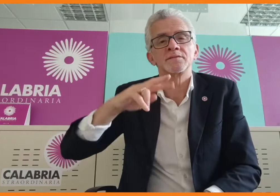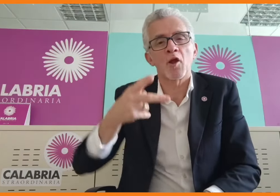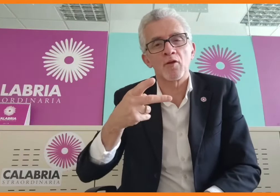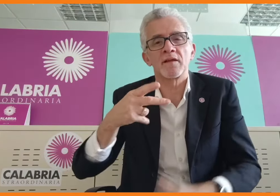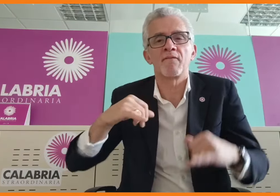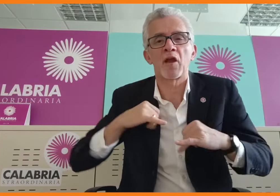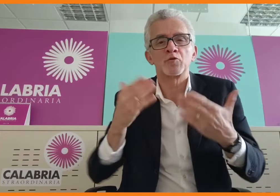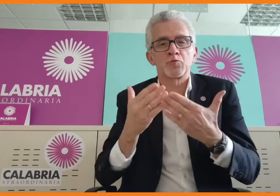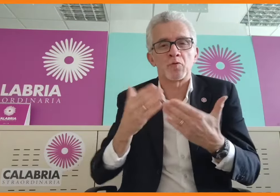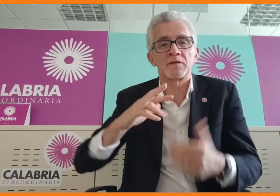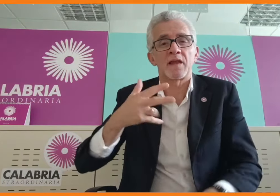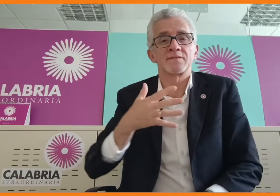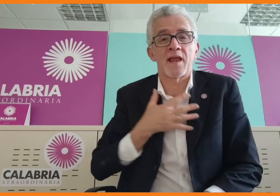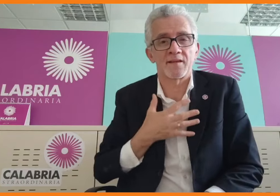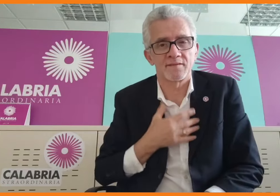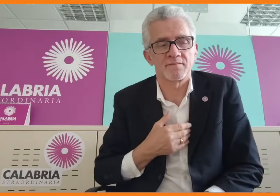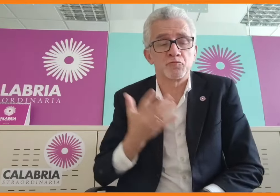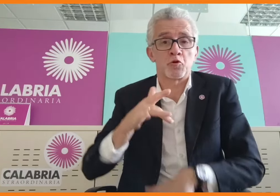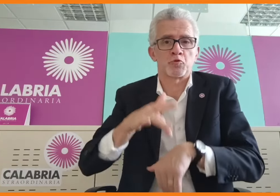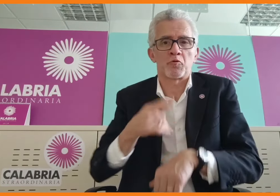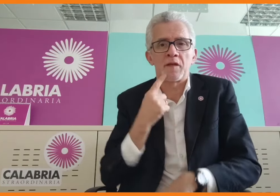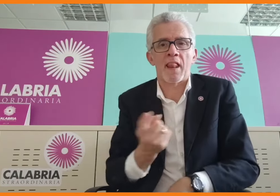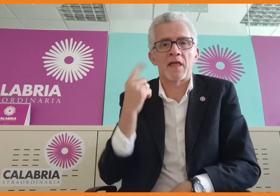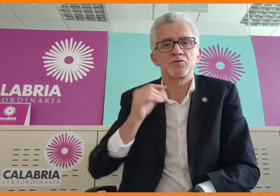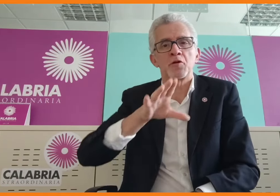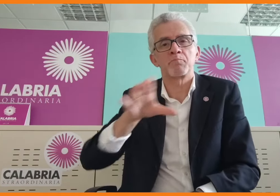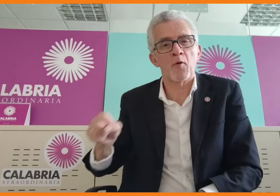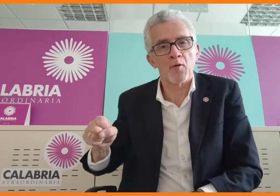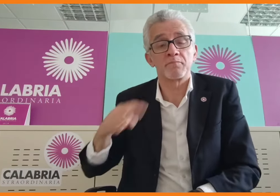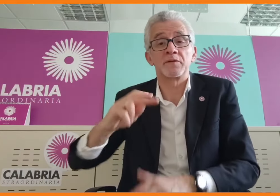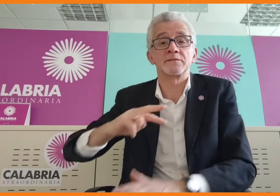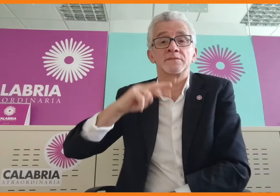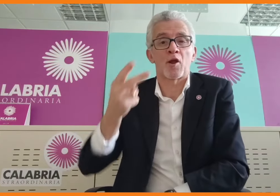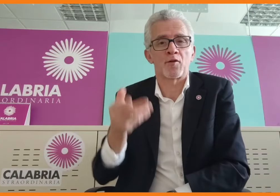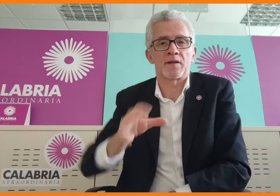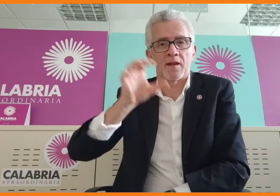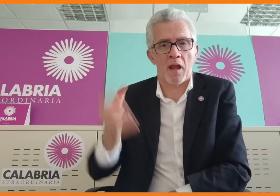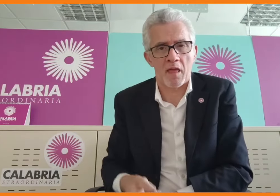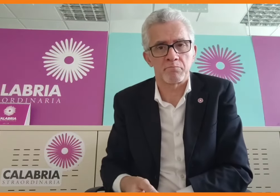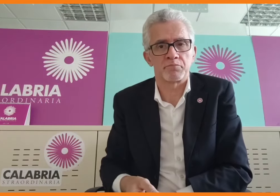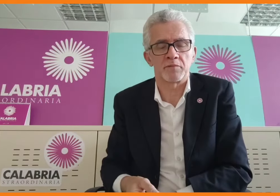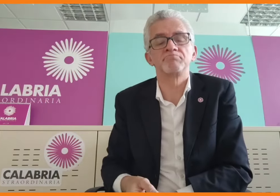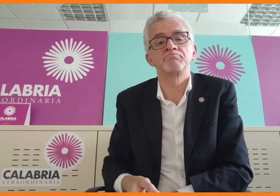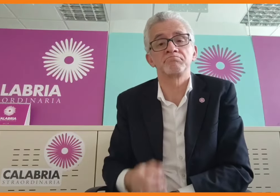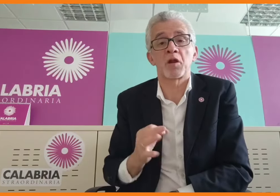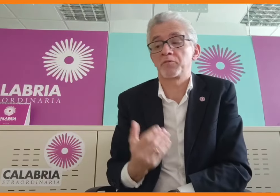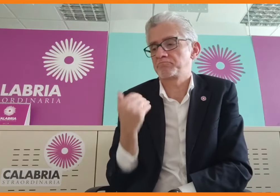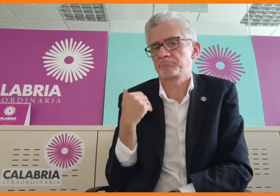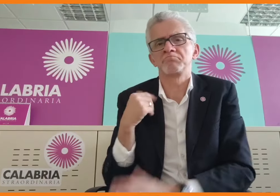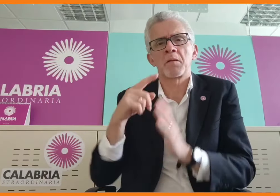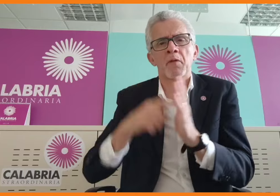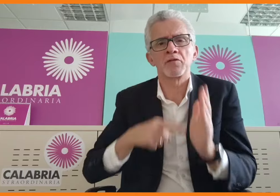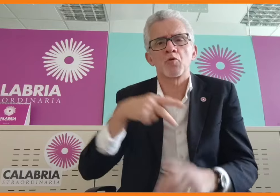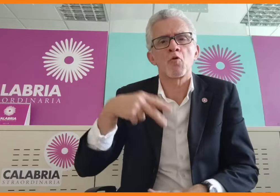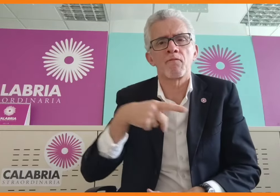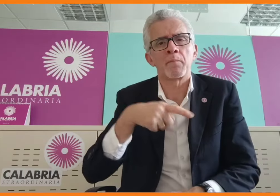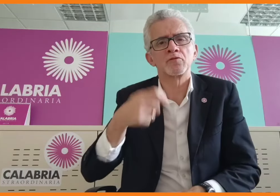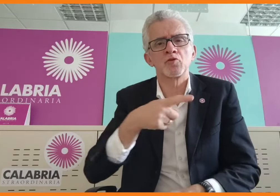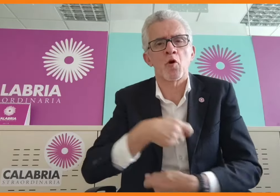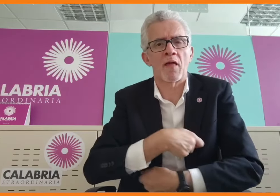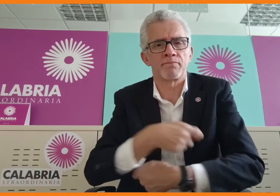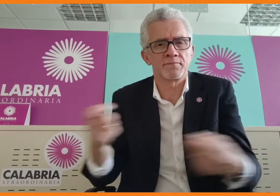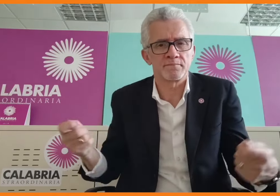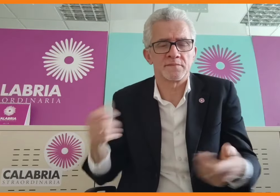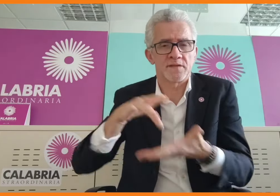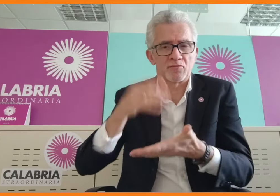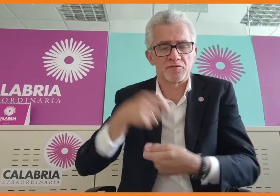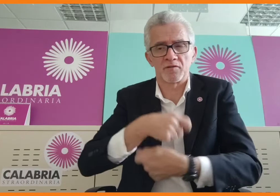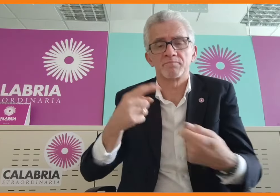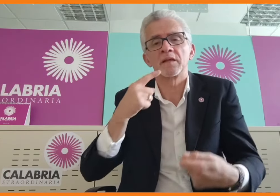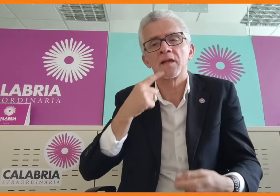della 2a Vacanza Studio della Terza Età che lo scorso anno si è svolta in Puglia. Lo scorso mese di novembre la Sede Centrale aveva divulgato una Circolare